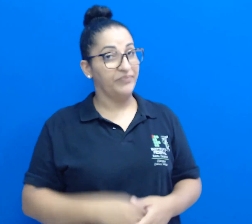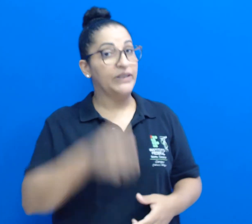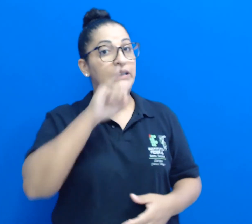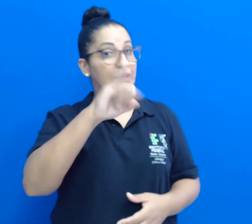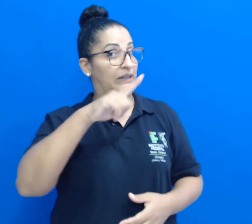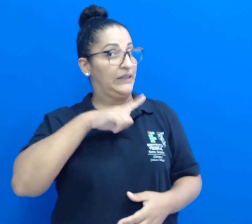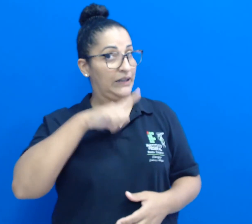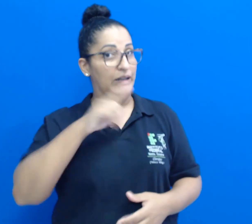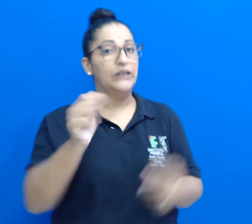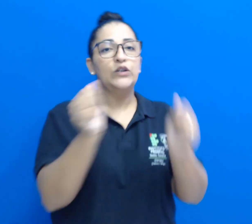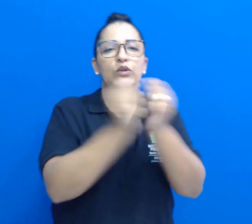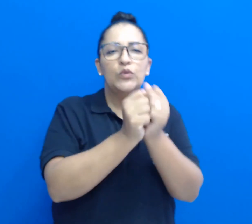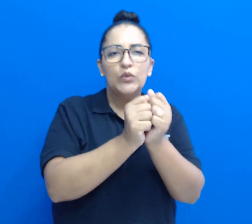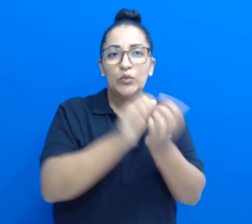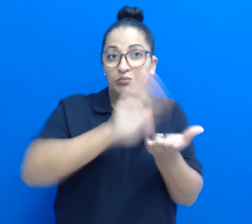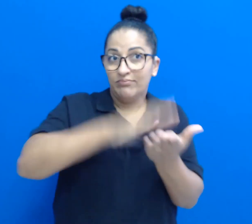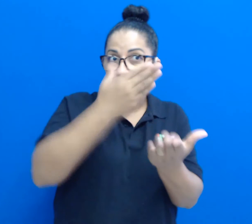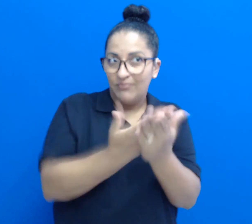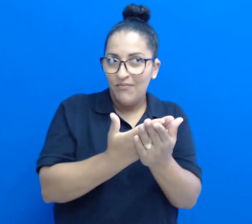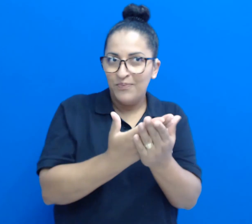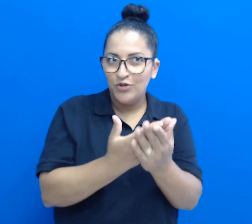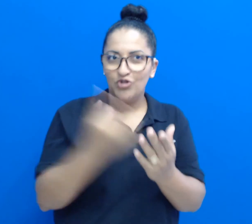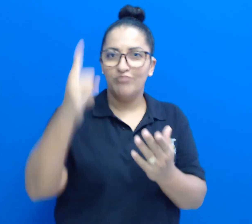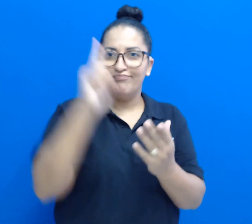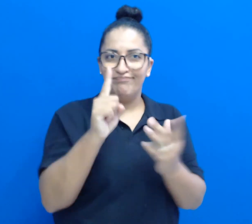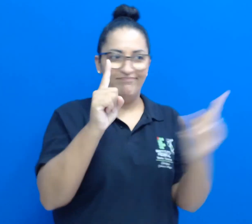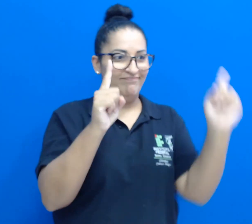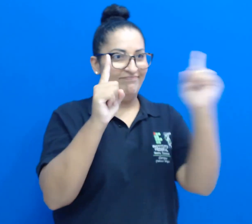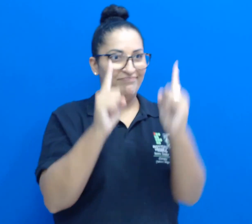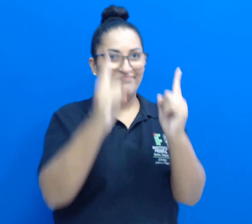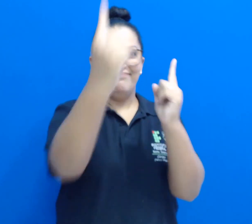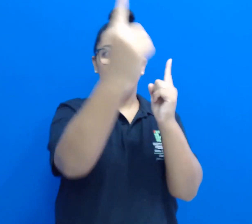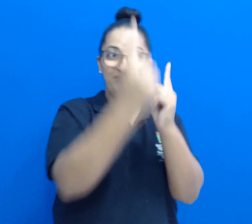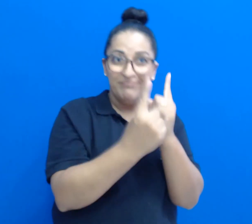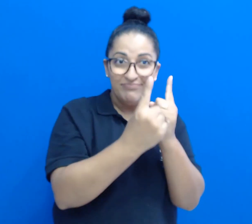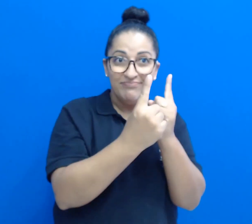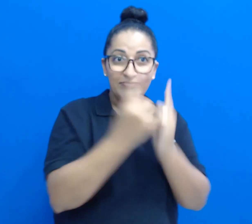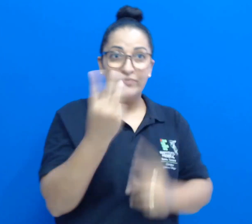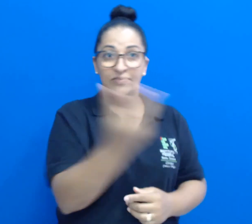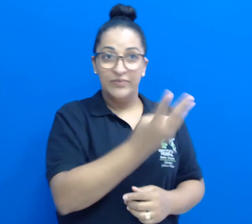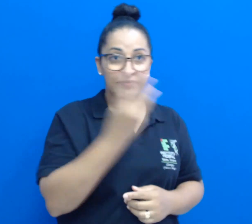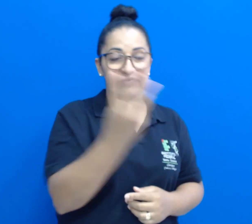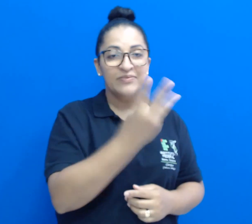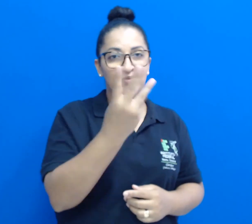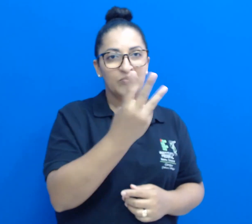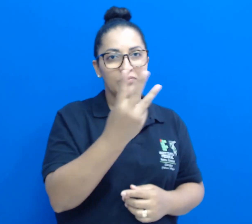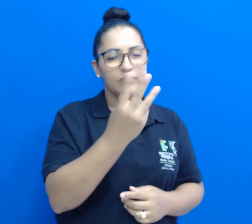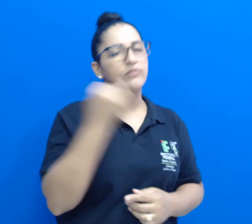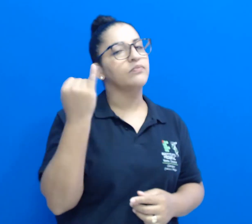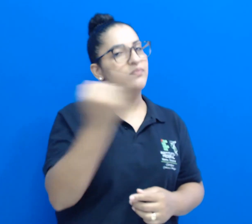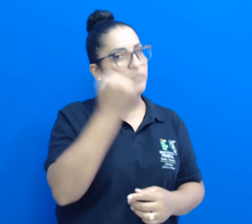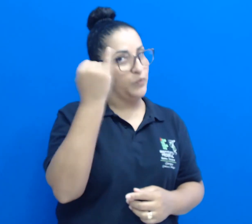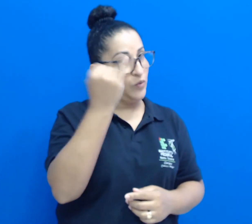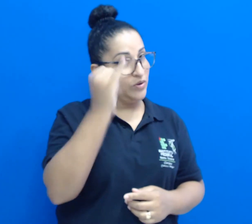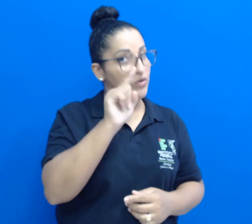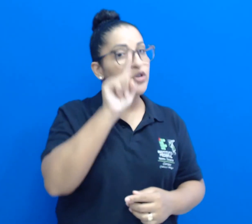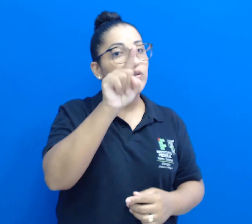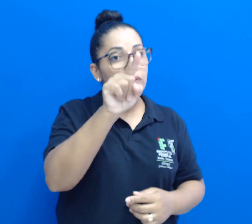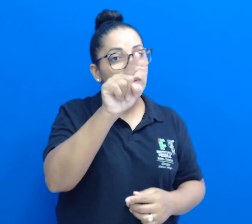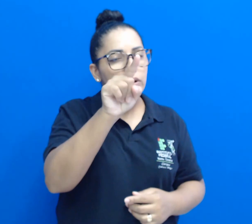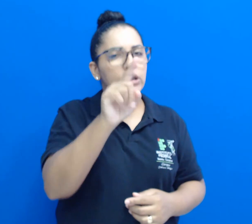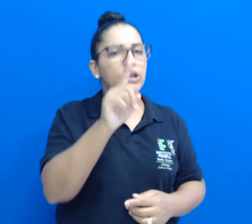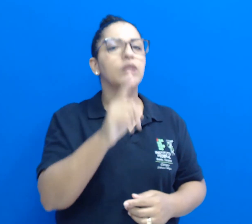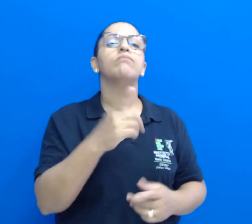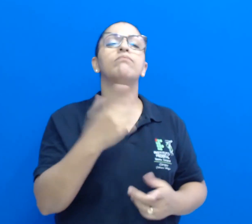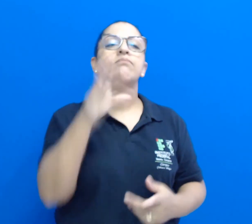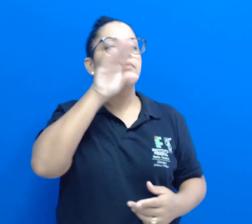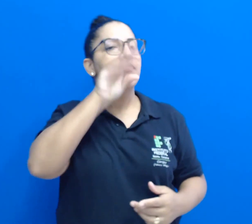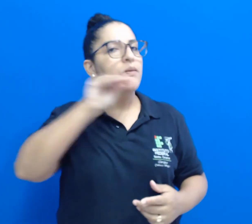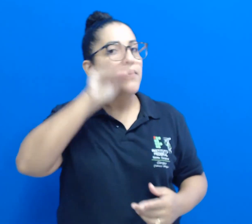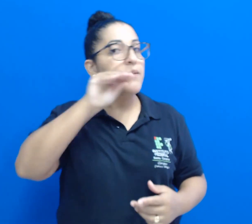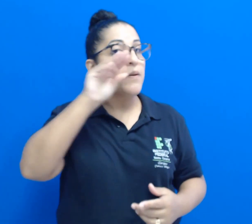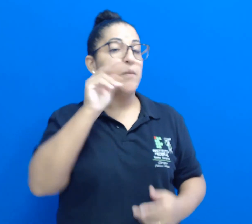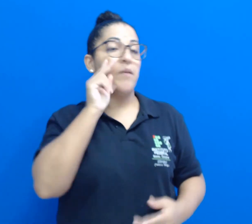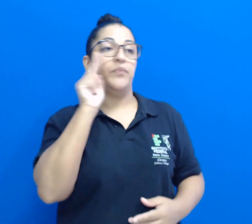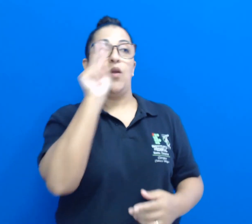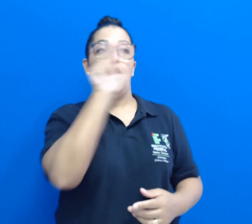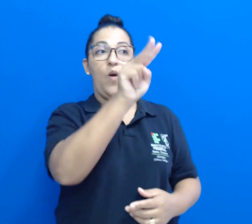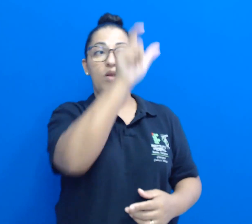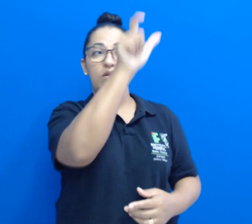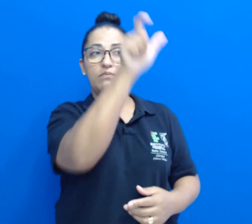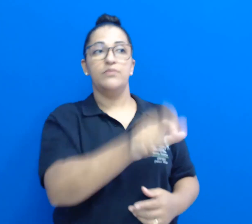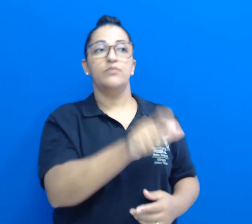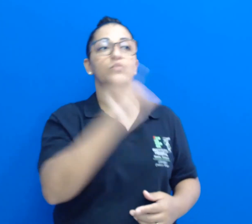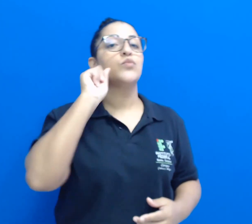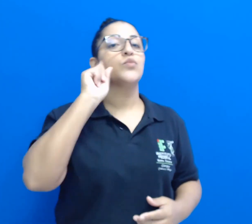No caso de haver um intérprete de Libras junto é importante que você direcione a sua fala e olhar para a pessoa surda e não para o intérprete,